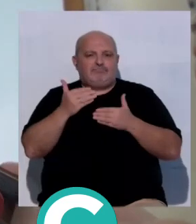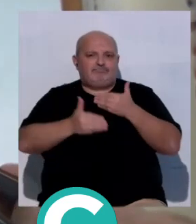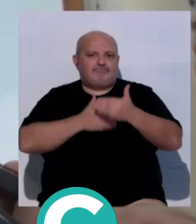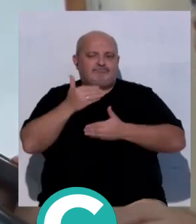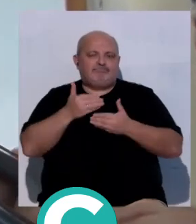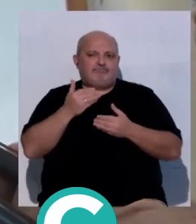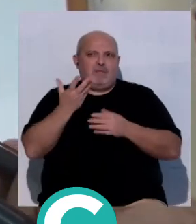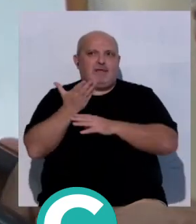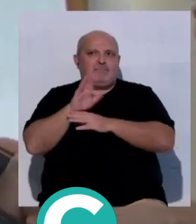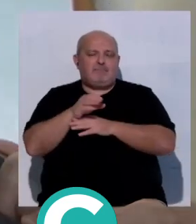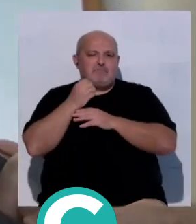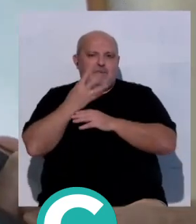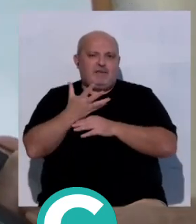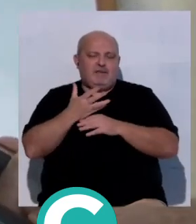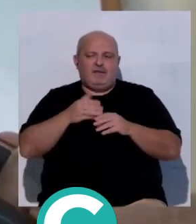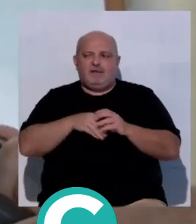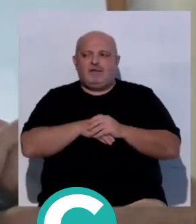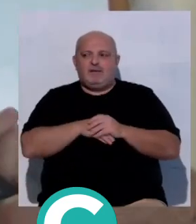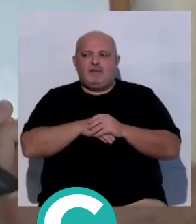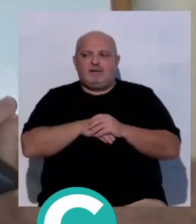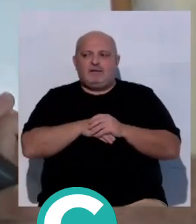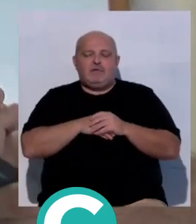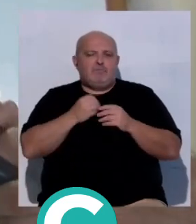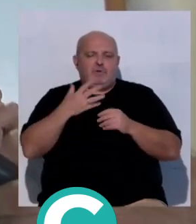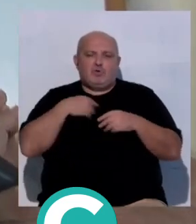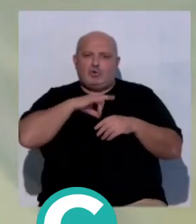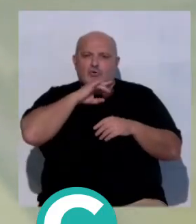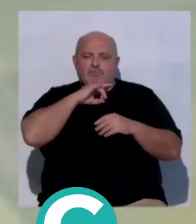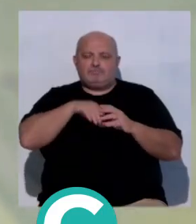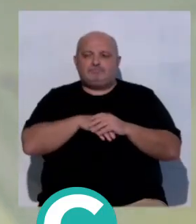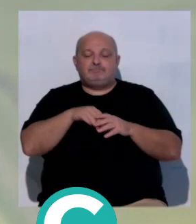bien representada la comunidad Universitaria y muy muy muy contento la elección se produce